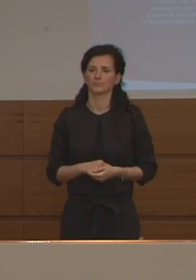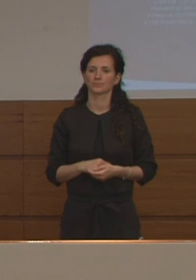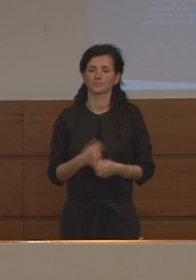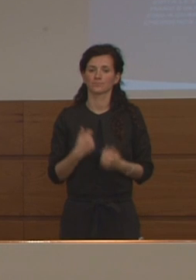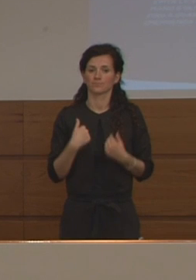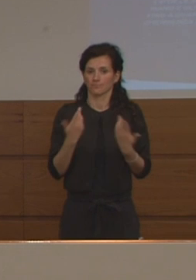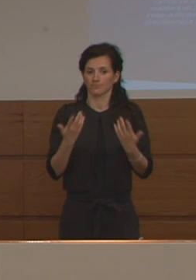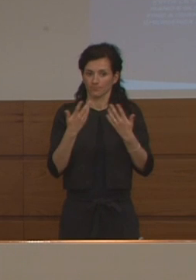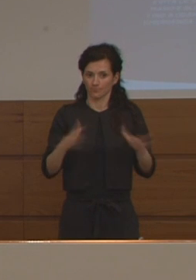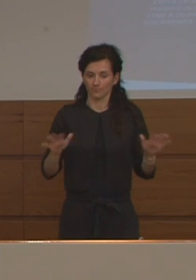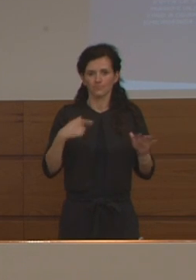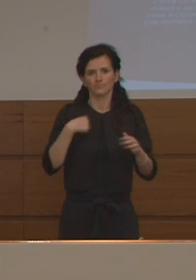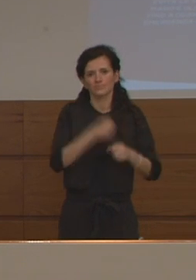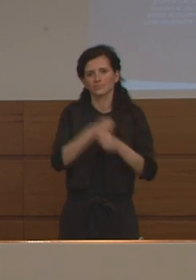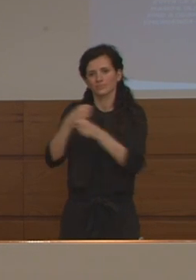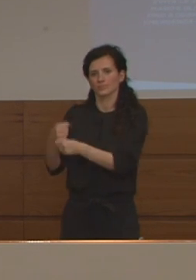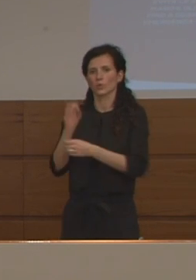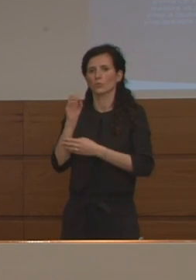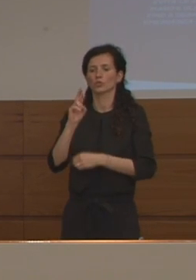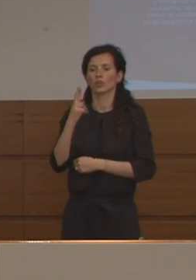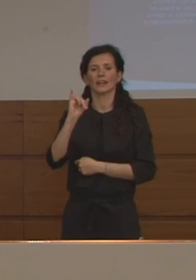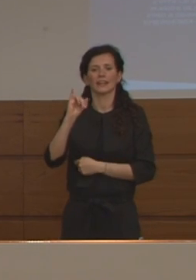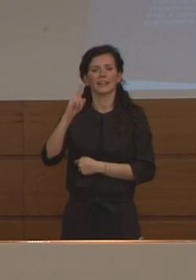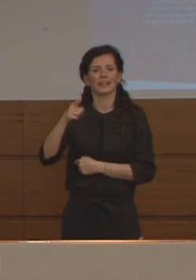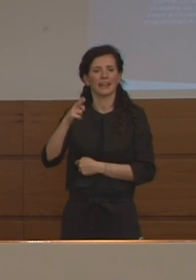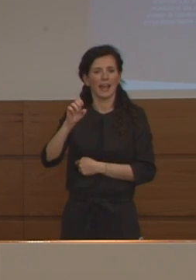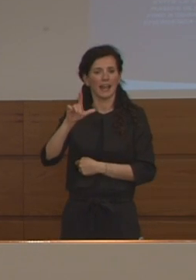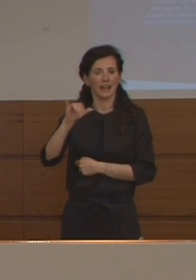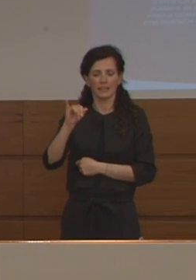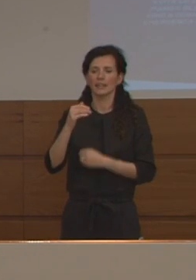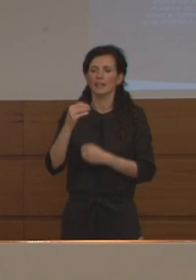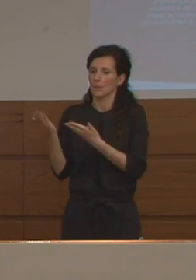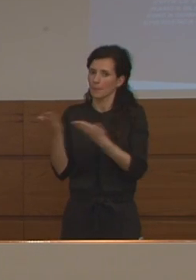Darei la parola al Professor Richeldi. Prego Professore. Grazie Dottor Borrelli.